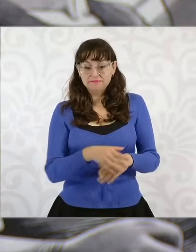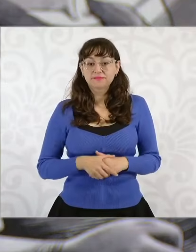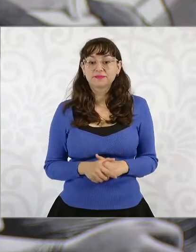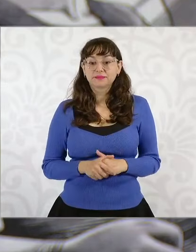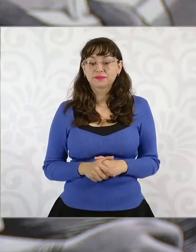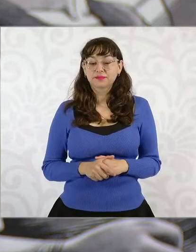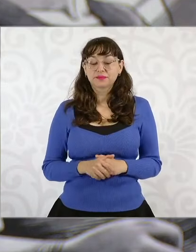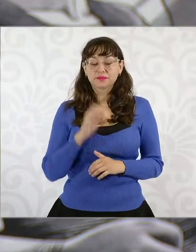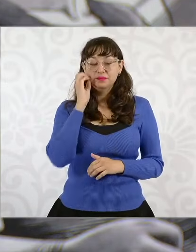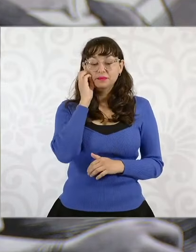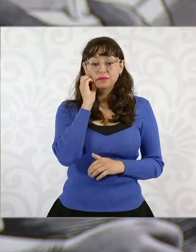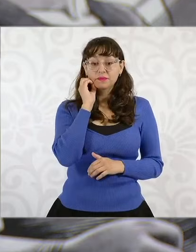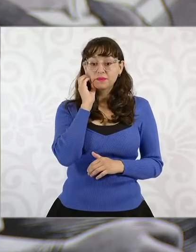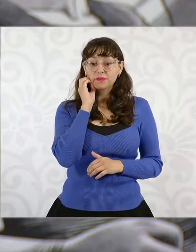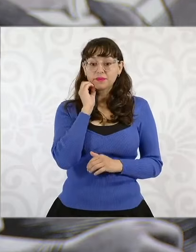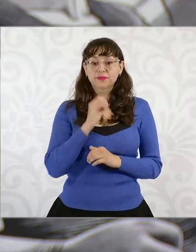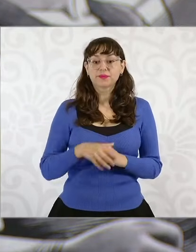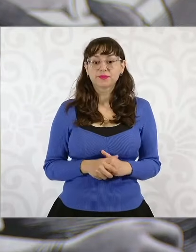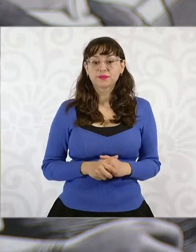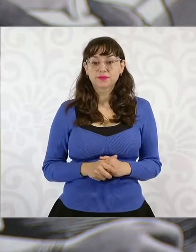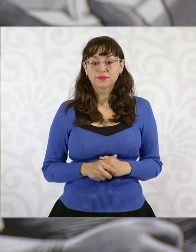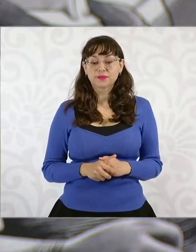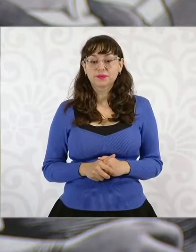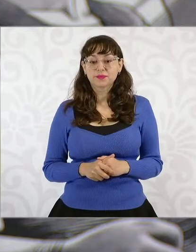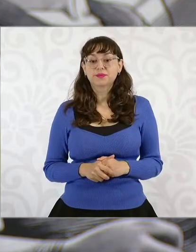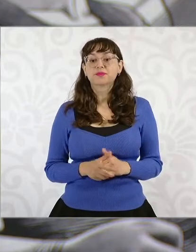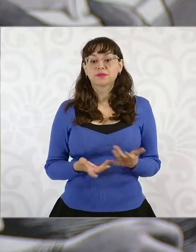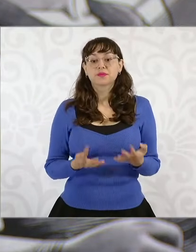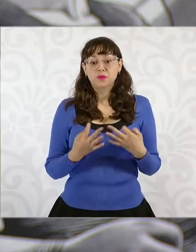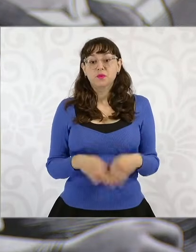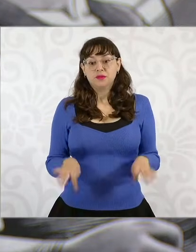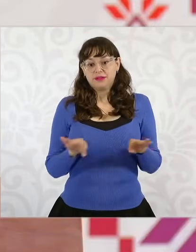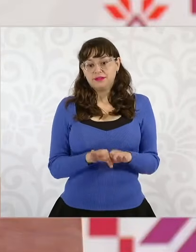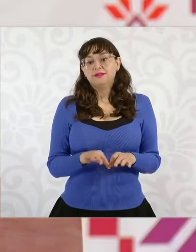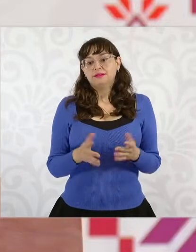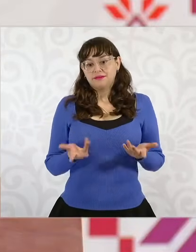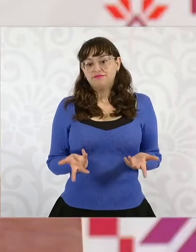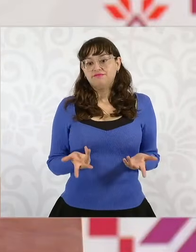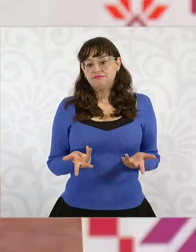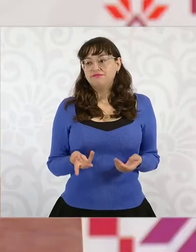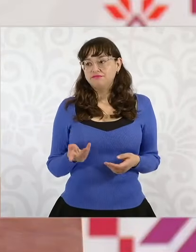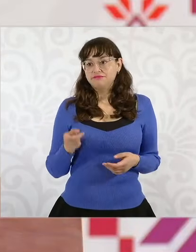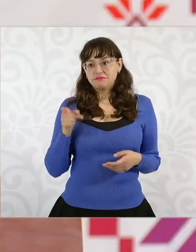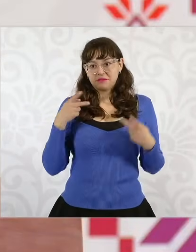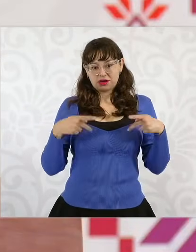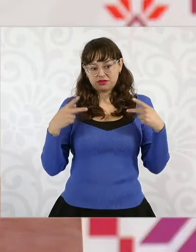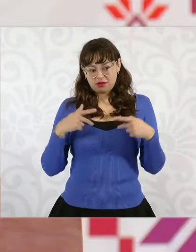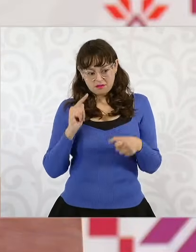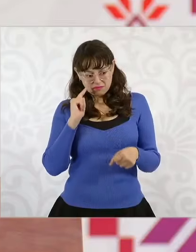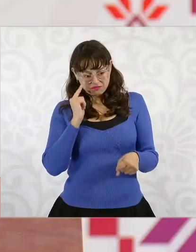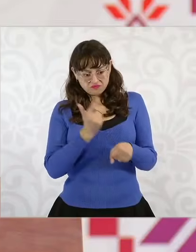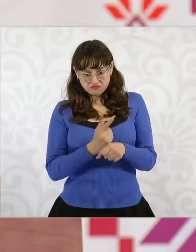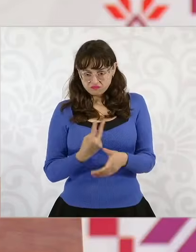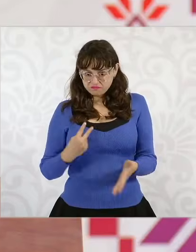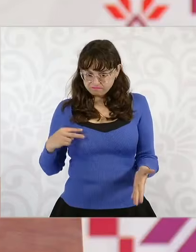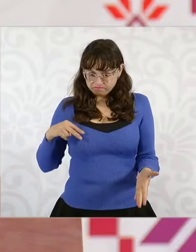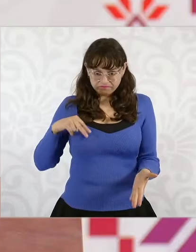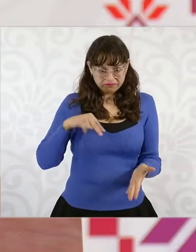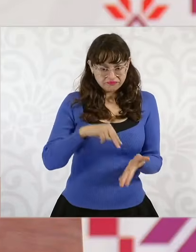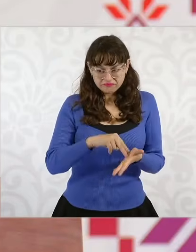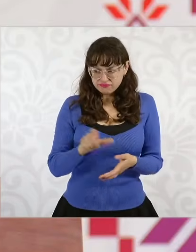pues es muy importante reconocer a al investigador que inmediatamente acudió para identificar eh la